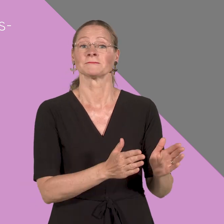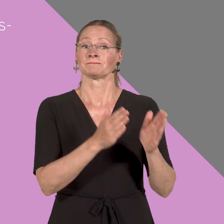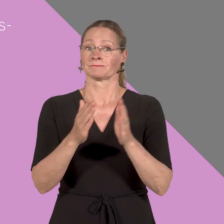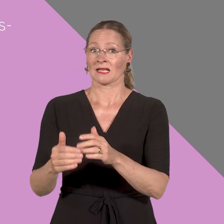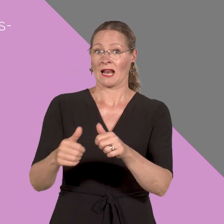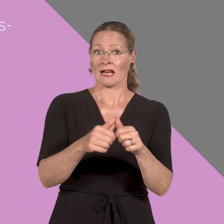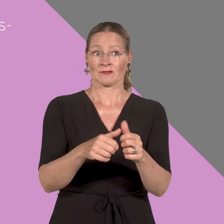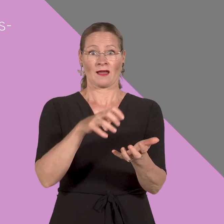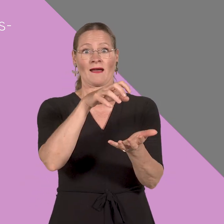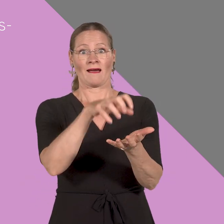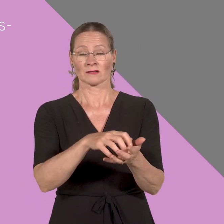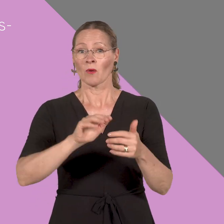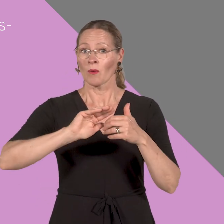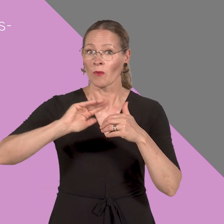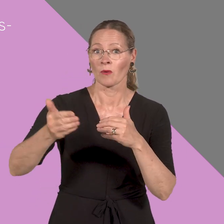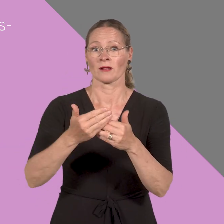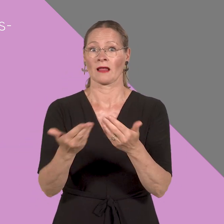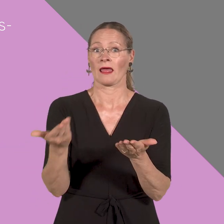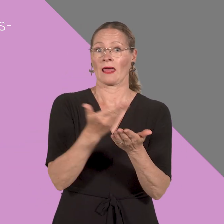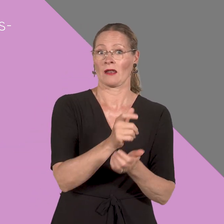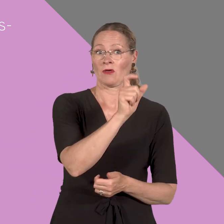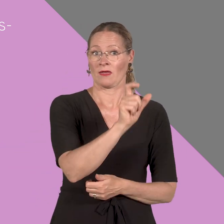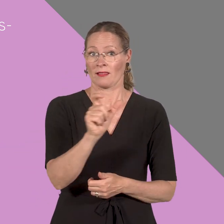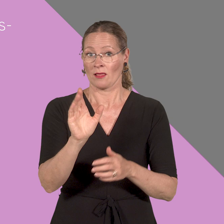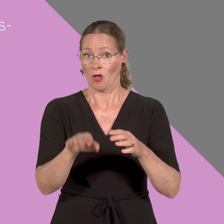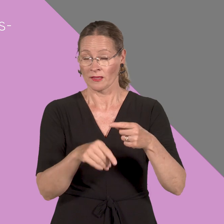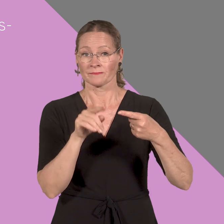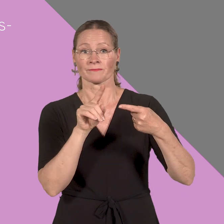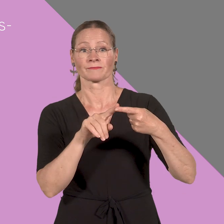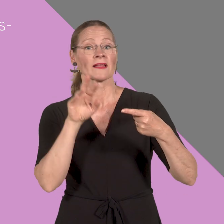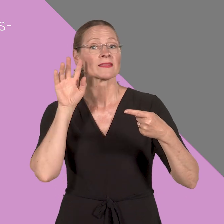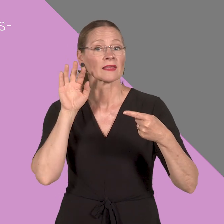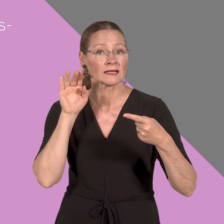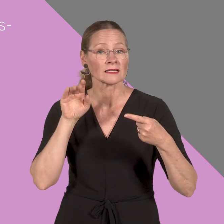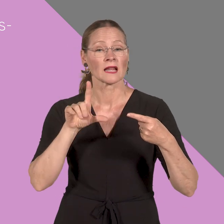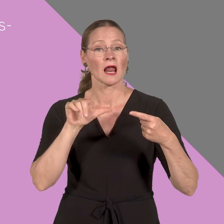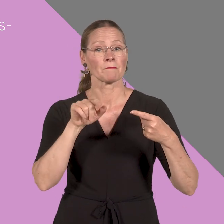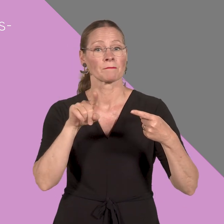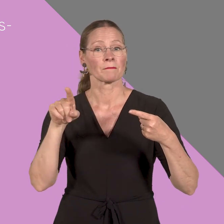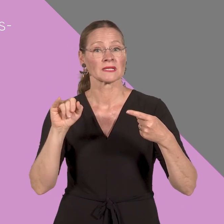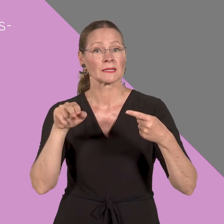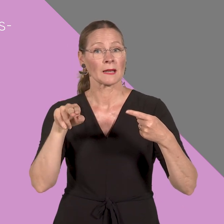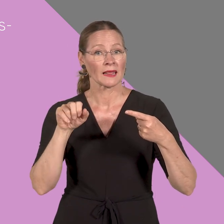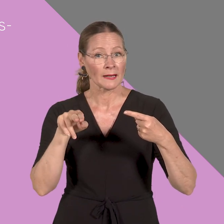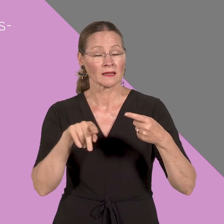Liiton hallitukseen olivat uudelleen ehdolla Terhi Lappinen, -